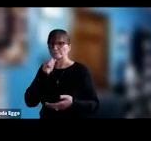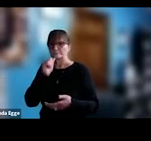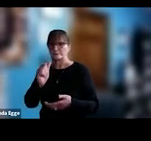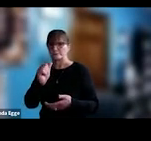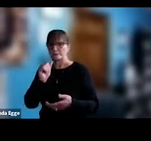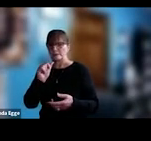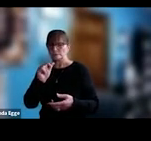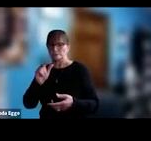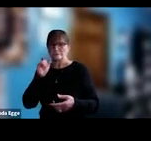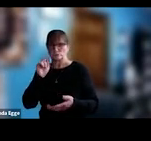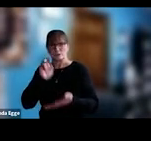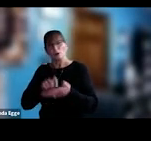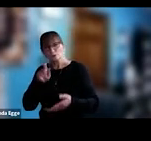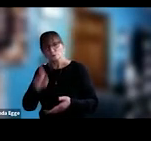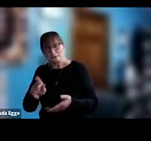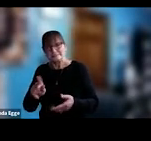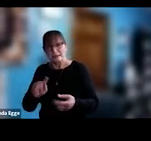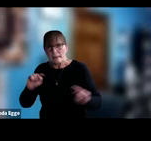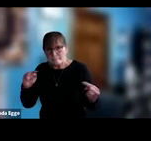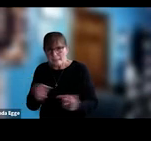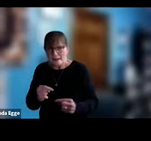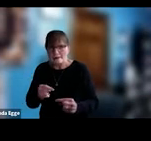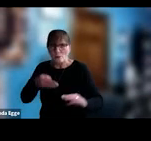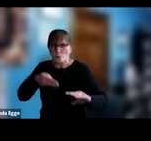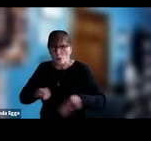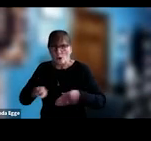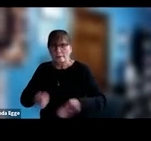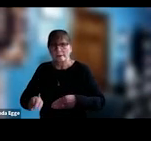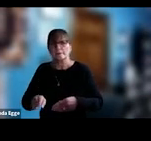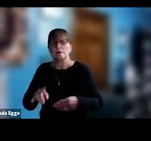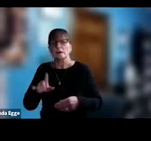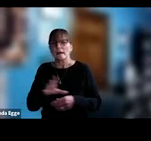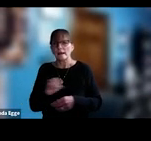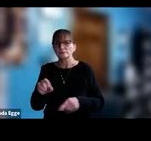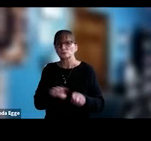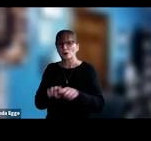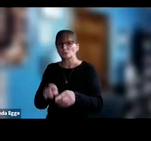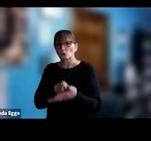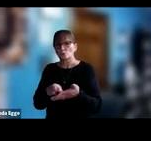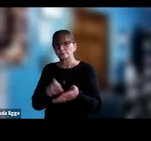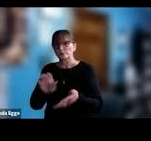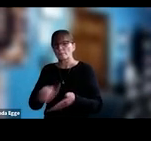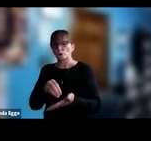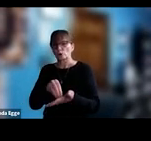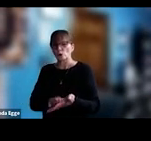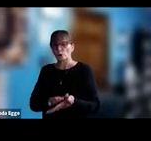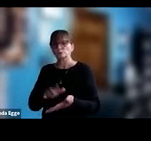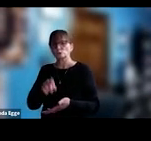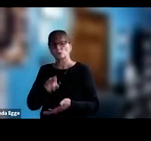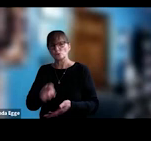como lo demostraba su caminar lento y muecas en su cara". Ella también escribió algunas otras notas sobre ella, es decir, que como redactores